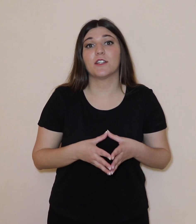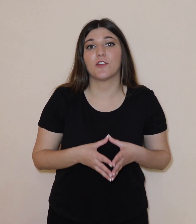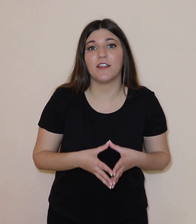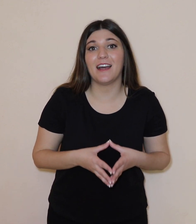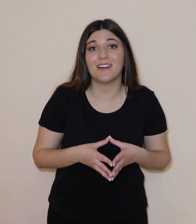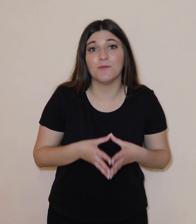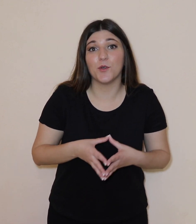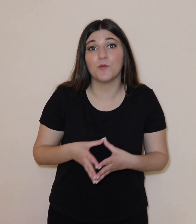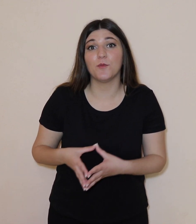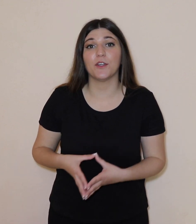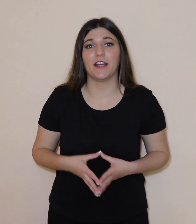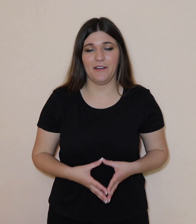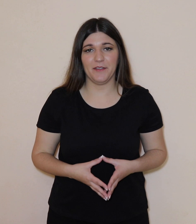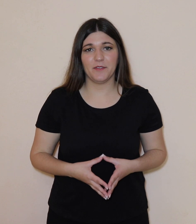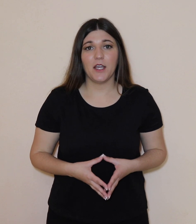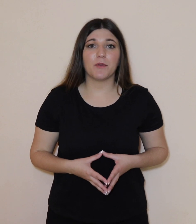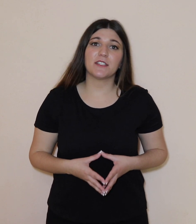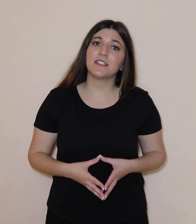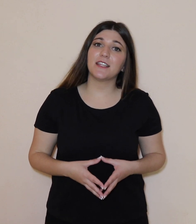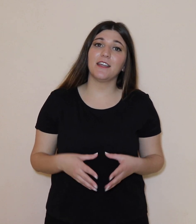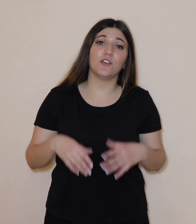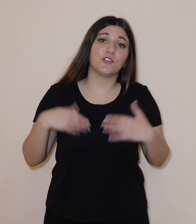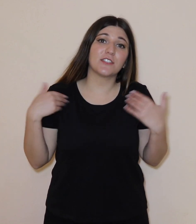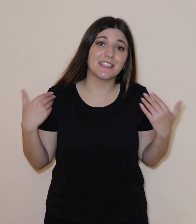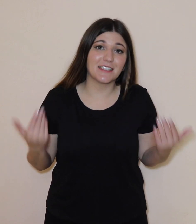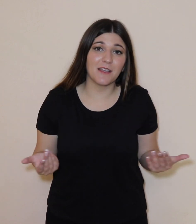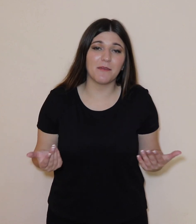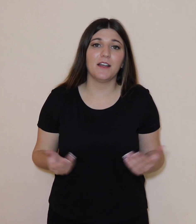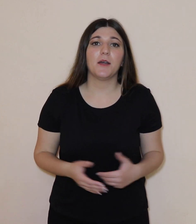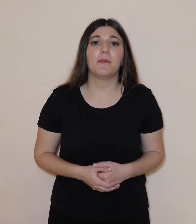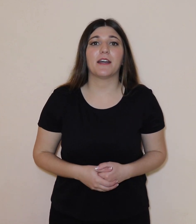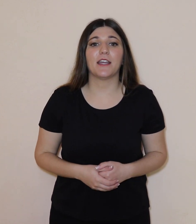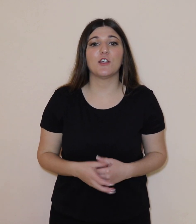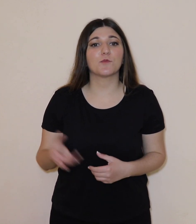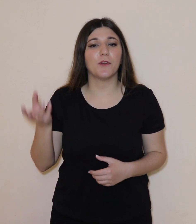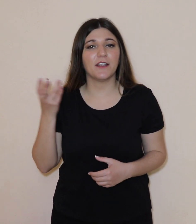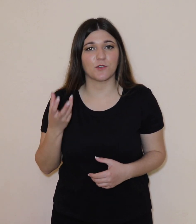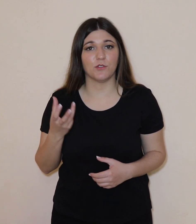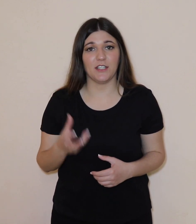una sordera muy muy muy grave? Pues existe otro sistema para que ellos puedan escuchar: